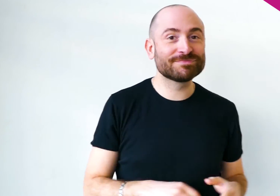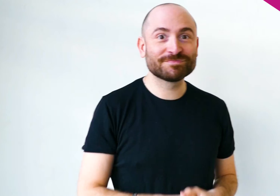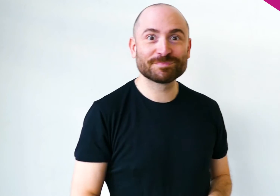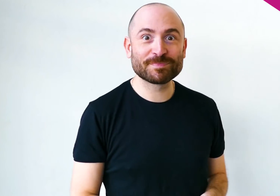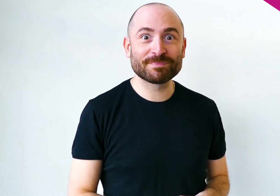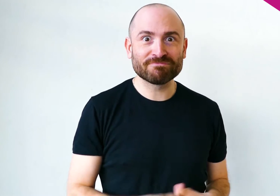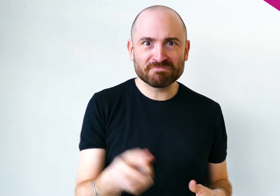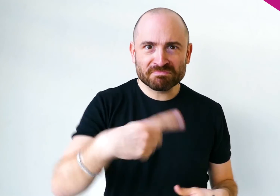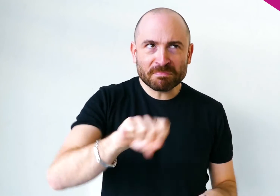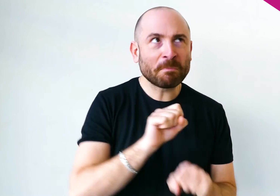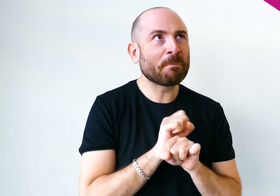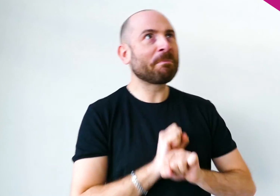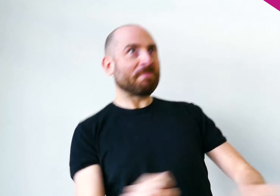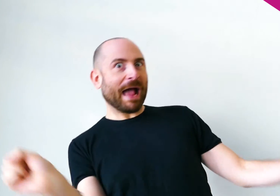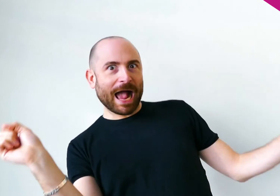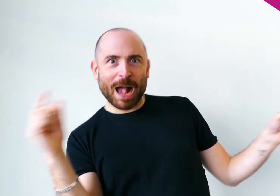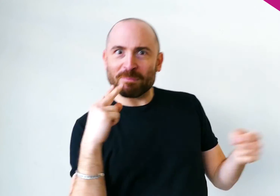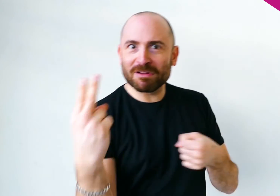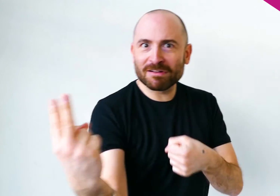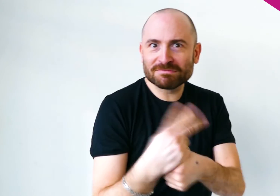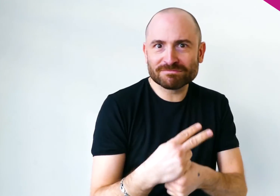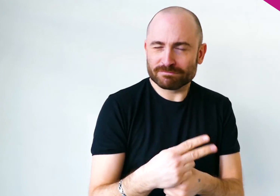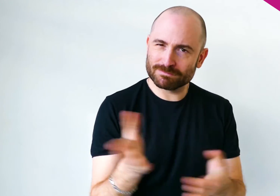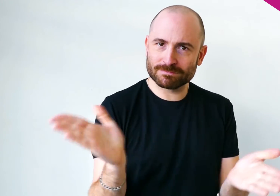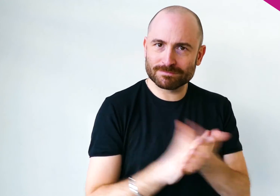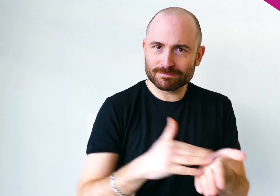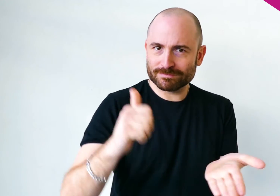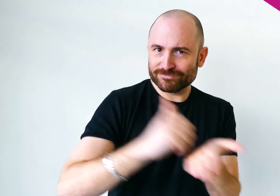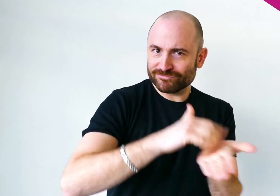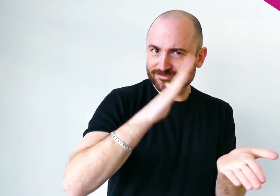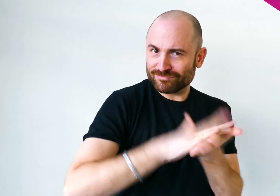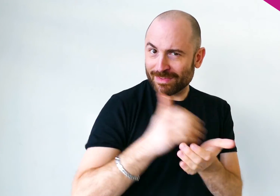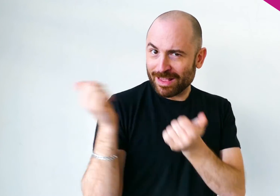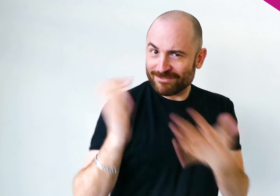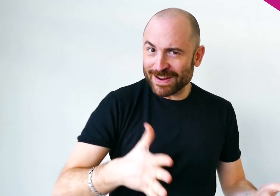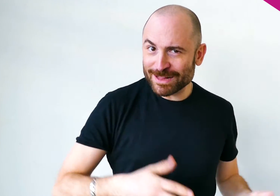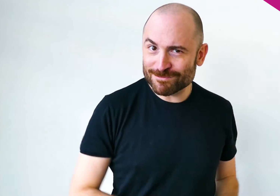Vous êtes partants pour suivre le live ? Cliquez sur le bouton "participe" à l'évènement !